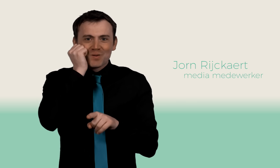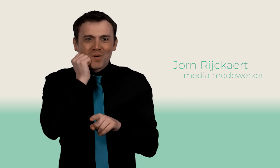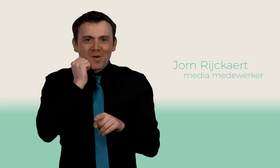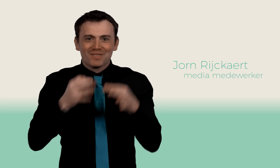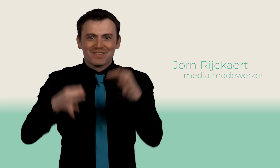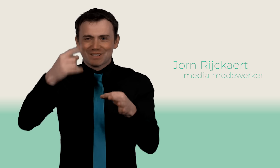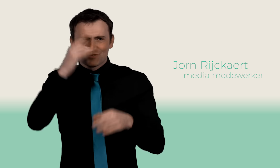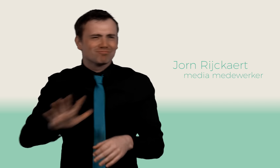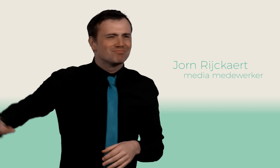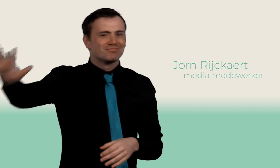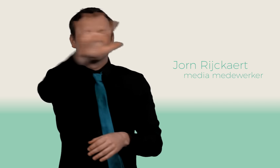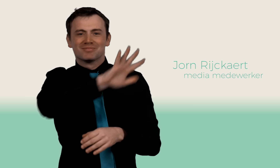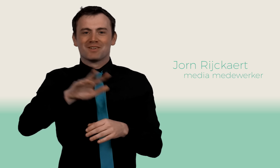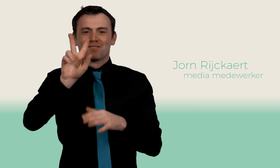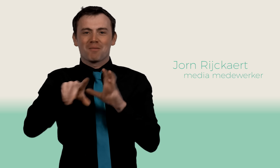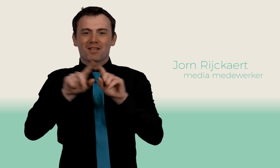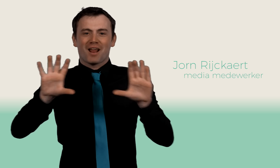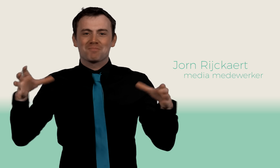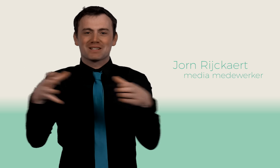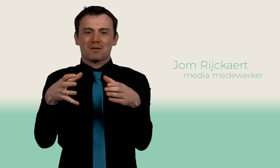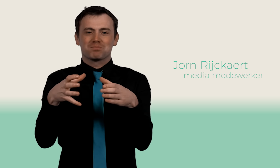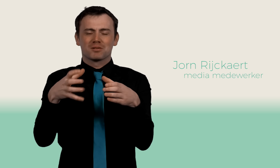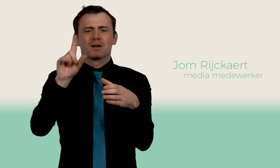Dat betekent een groot feest voor de Vlaamse Gebarentalige gemeenschap.